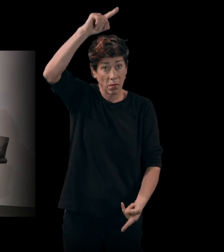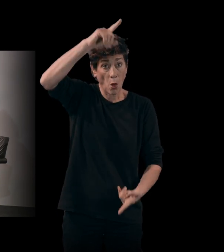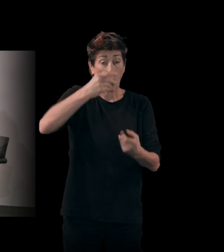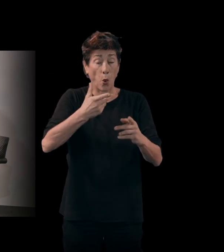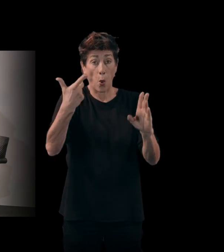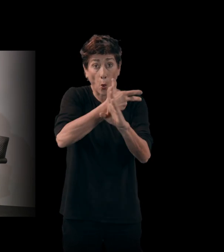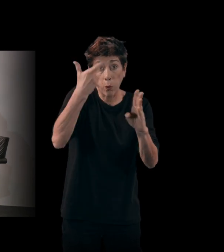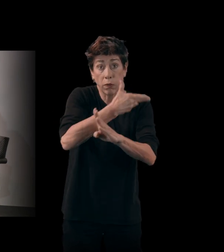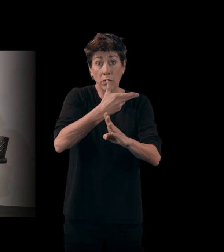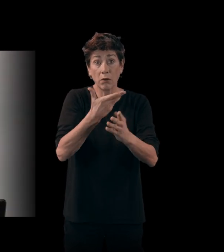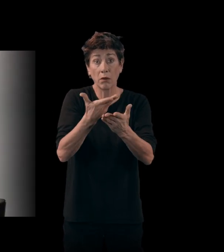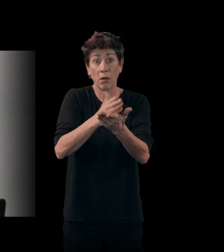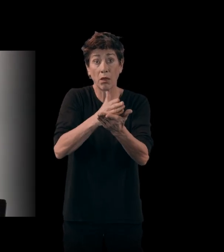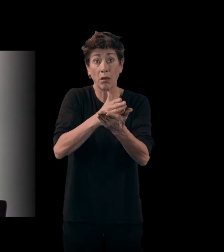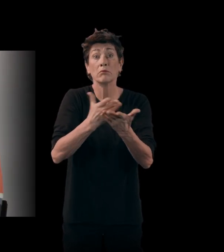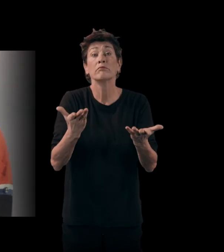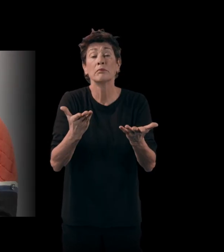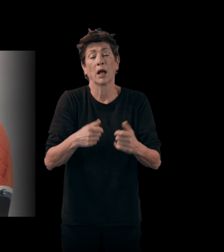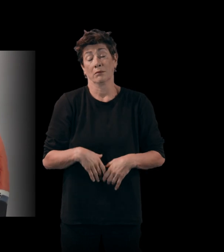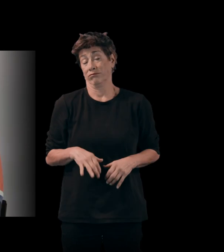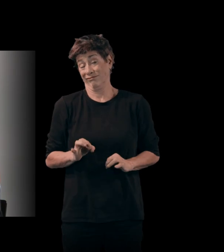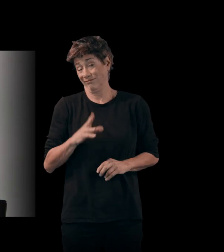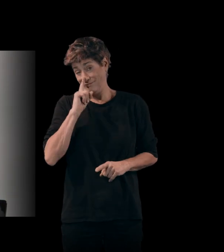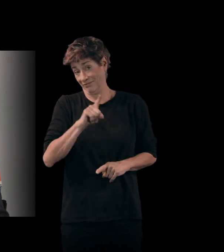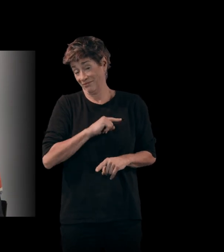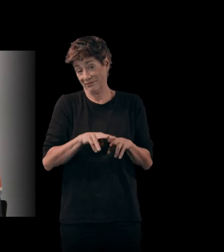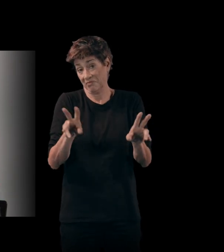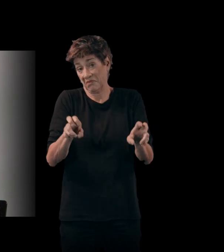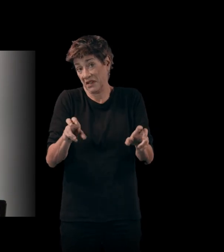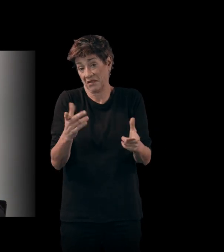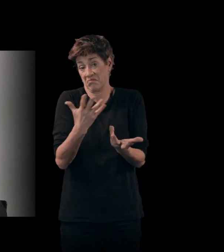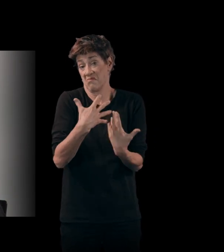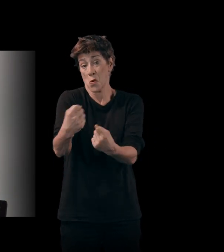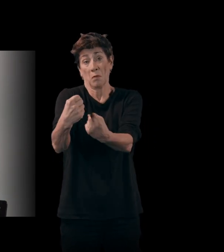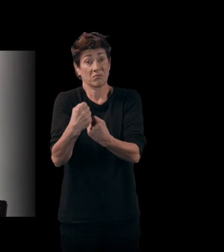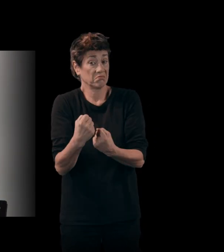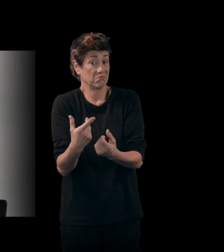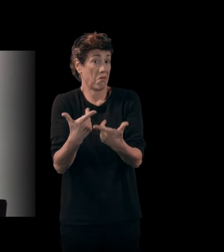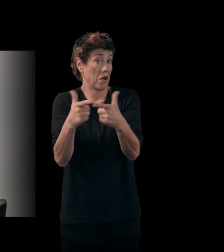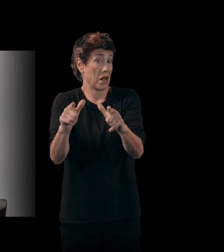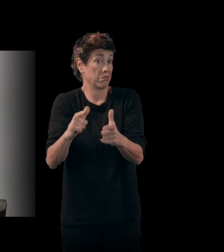Un titre est fait pour être approprié comme on veut, mais il y avait deux dimensions importantes pour moi.